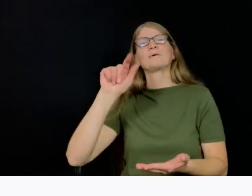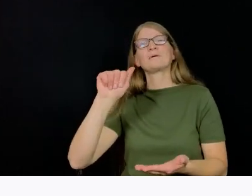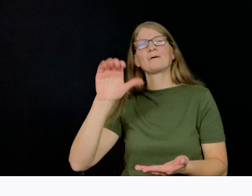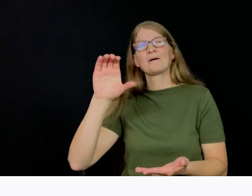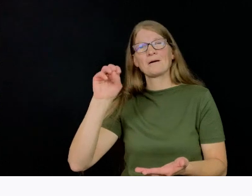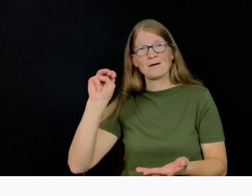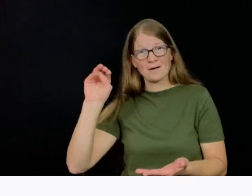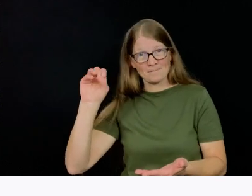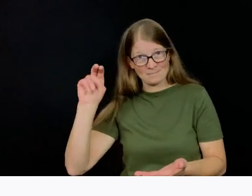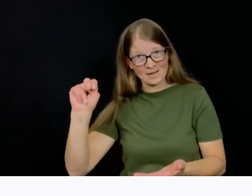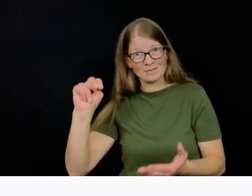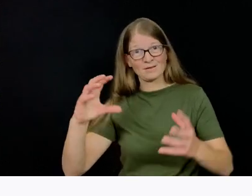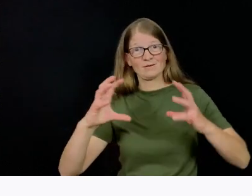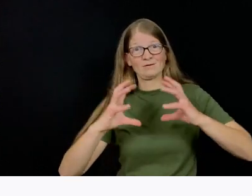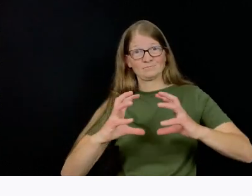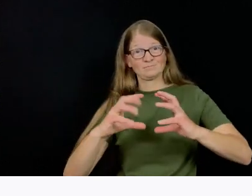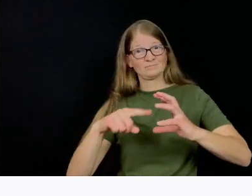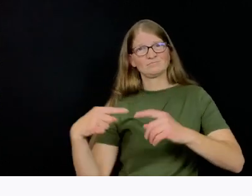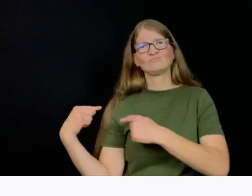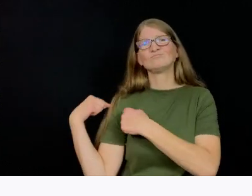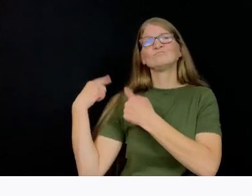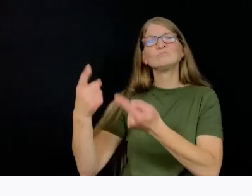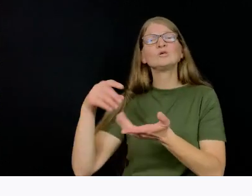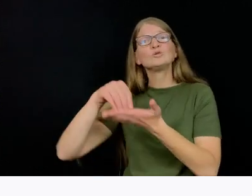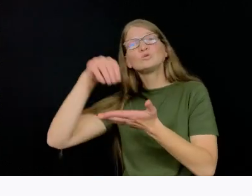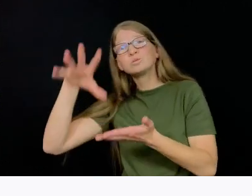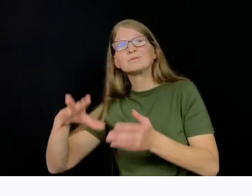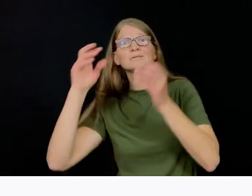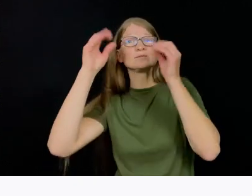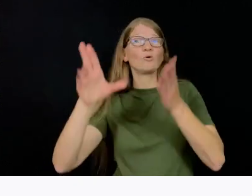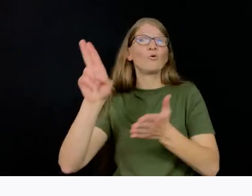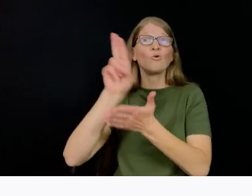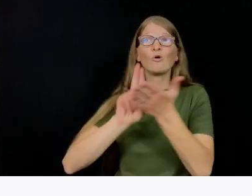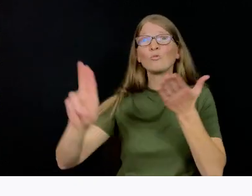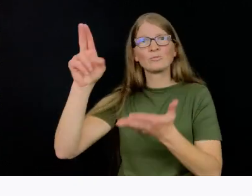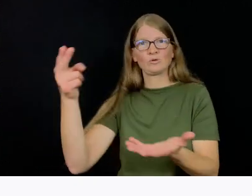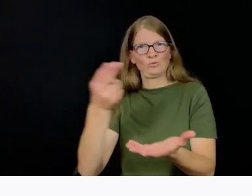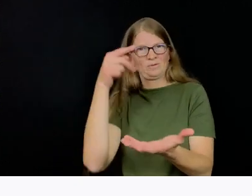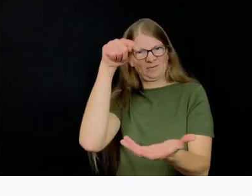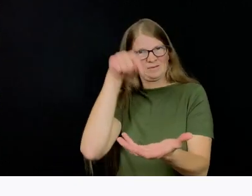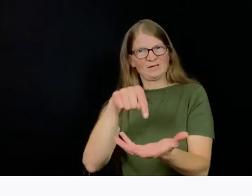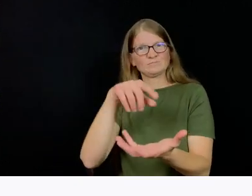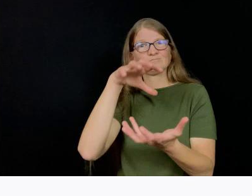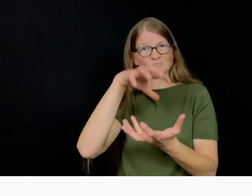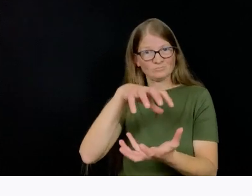والباحثين في العديد من الجامعات ونحن الآن نذهب أبعد من ذلك